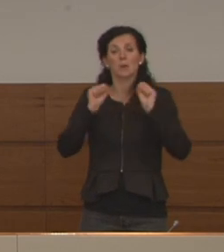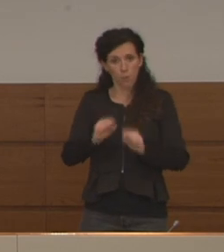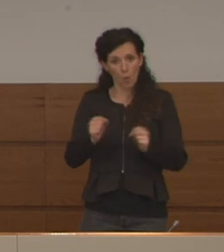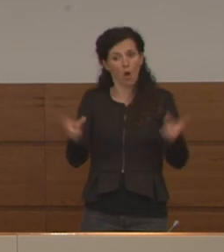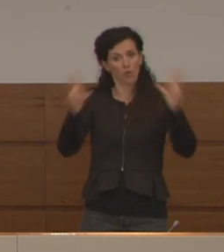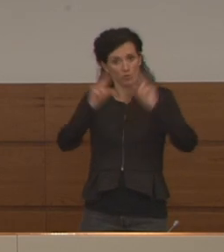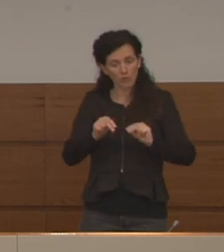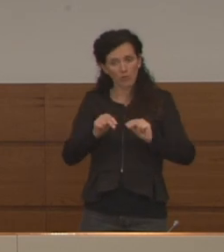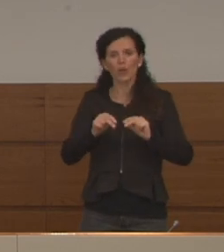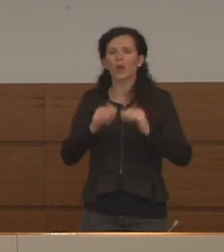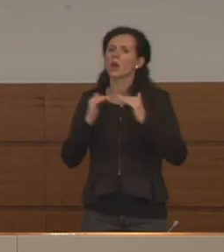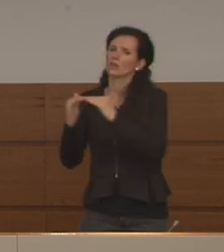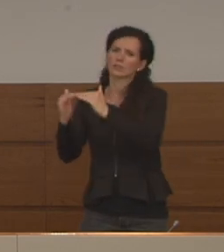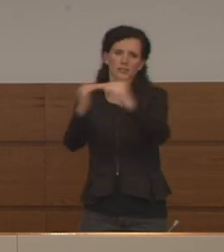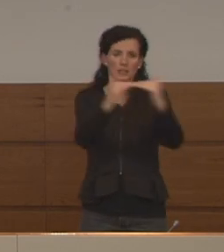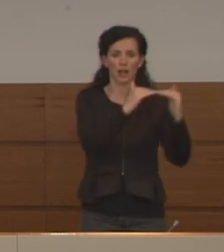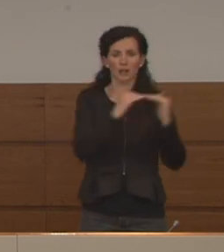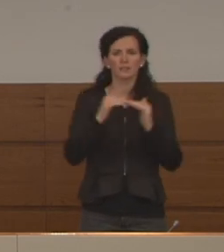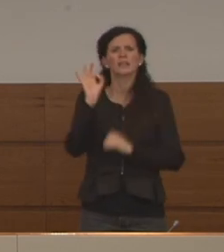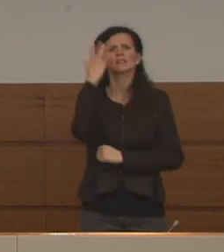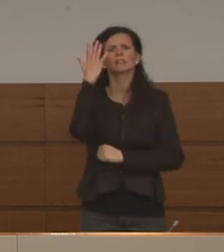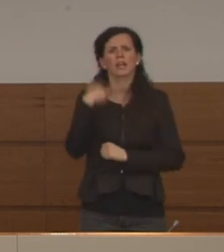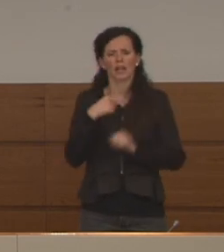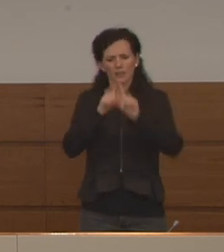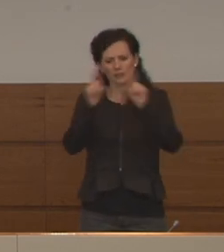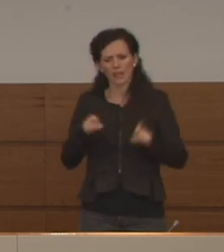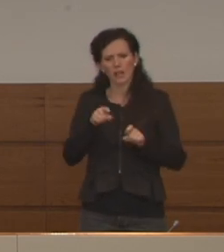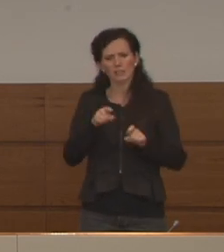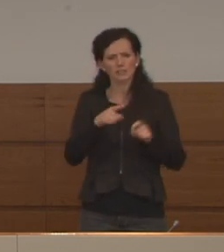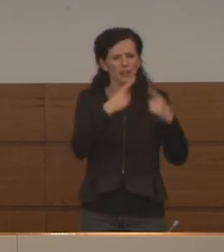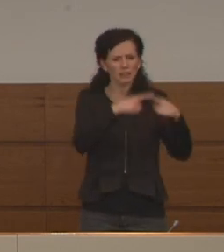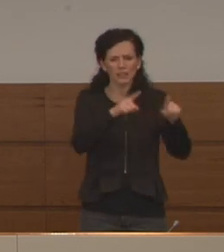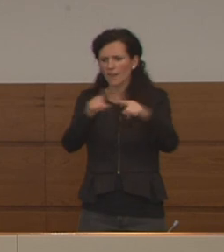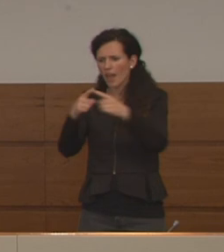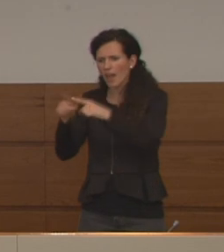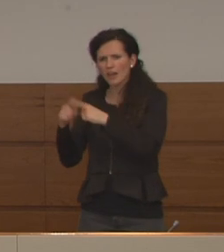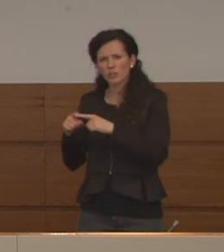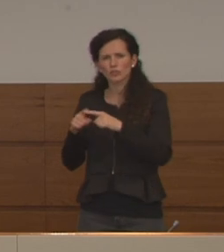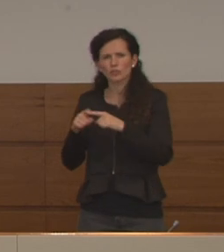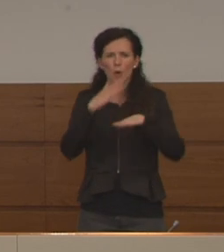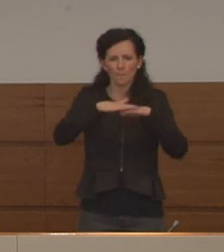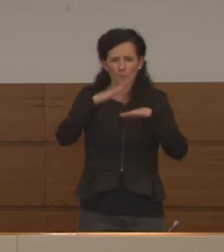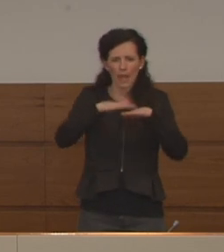Se andiamo a usare test diversi con diverse performance poi